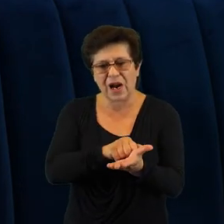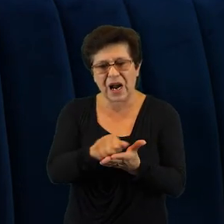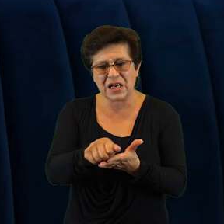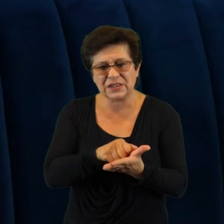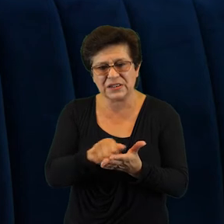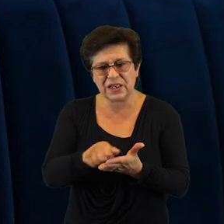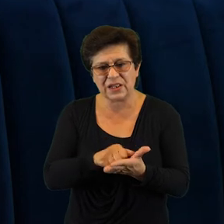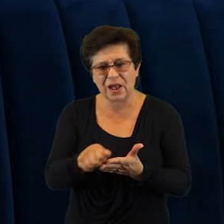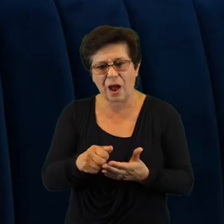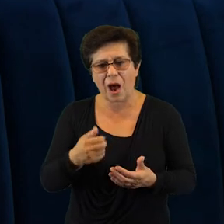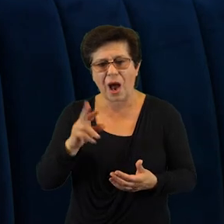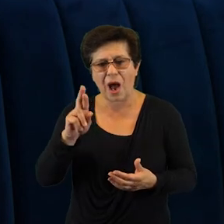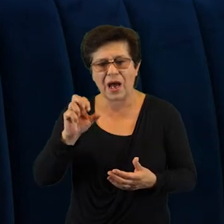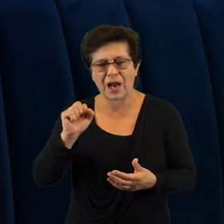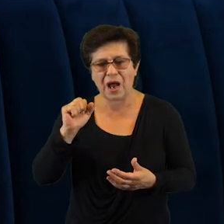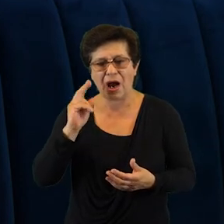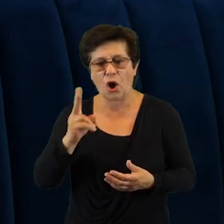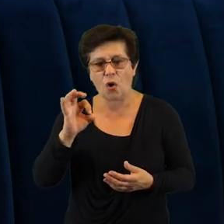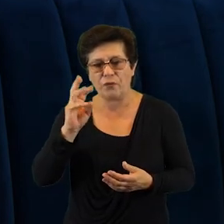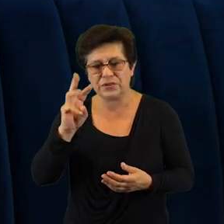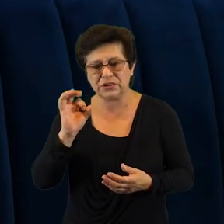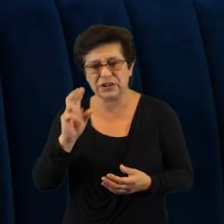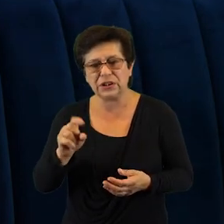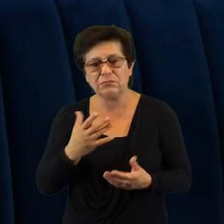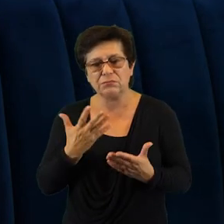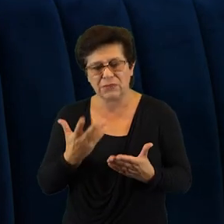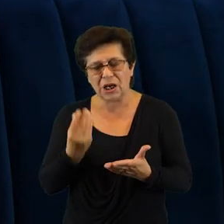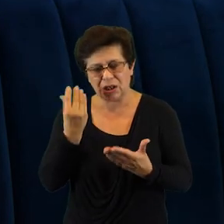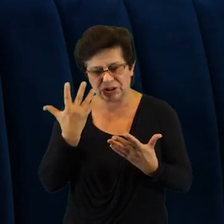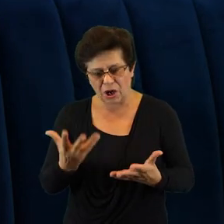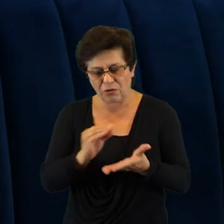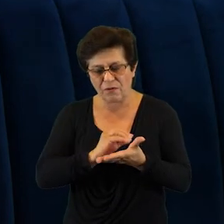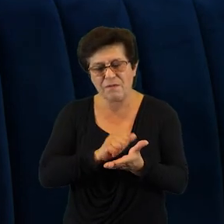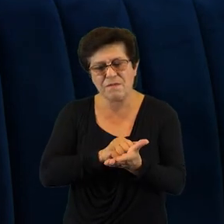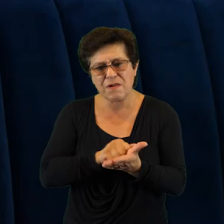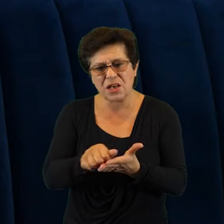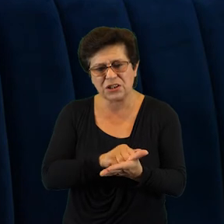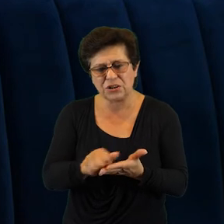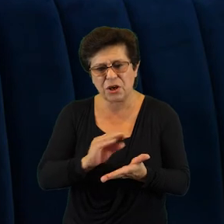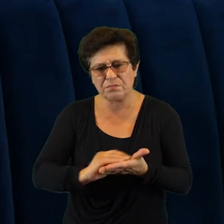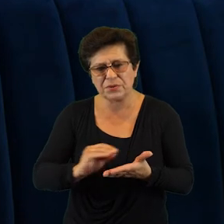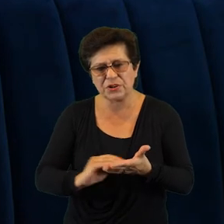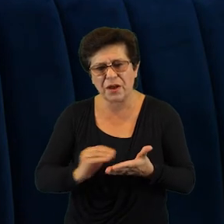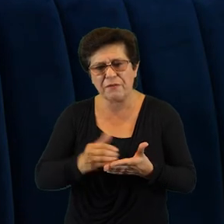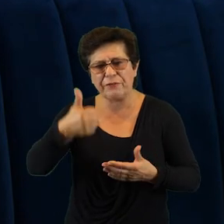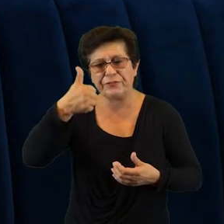Mieczysławie Rakowskim, publikację tego felietonu Słonimskiego w tygodniku Polityka.